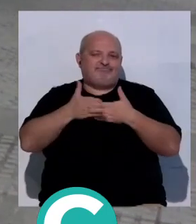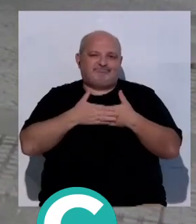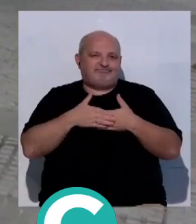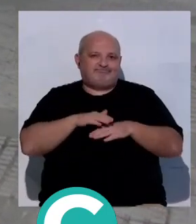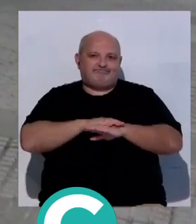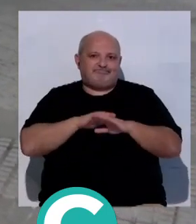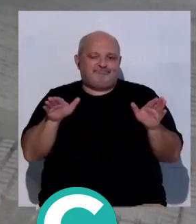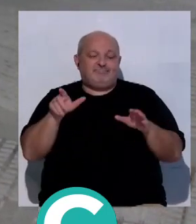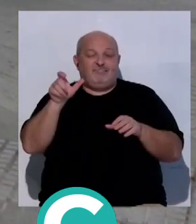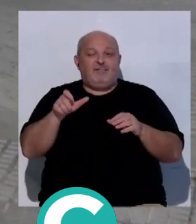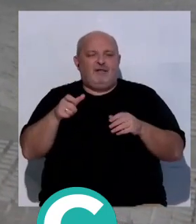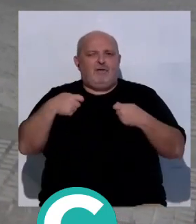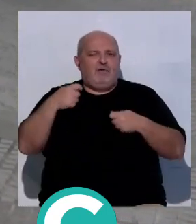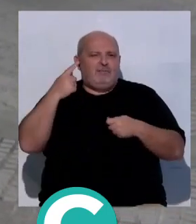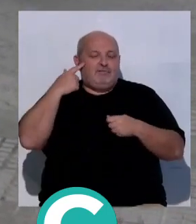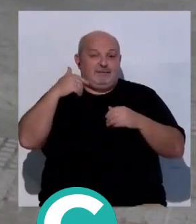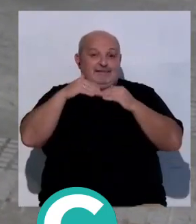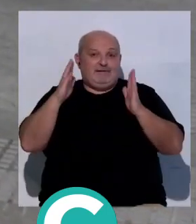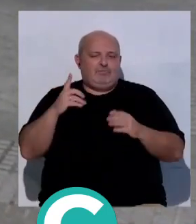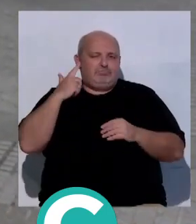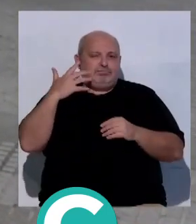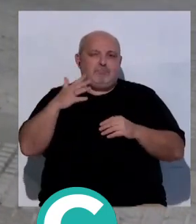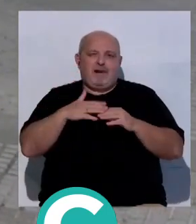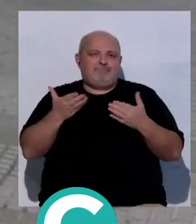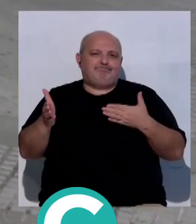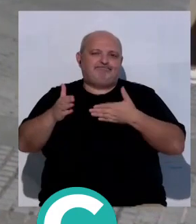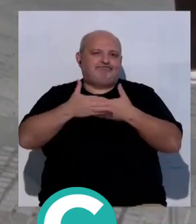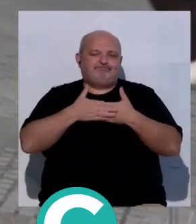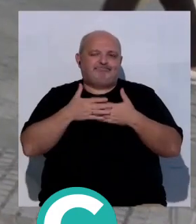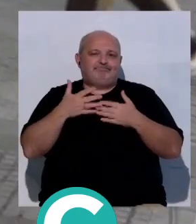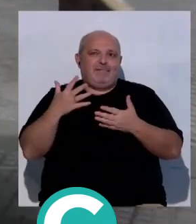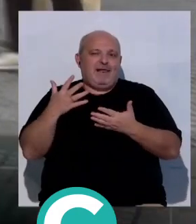este establecimiento mítico de Cádiz ha dicho Adiós para siempre para todos los gaditanos un